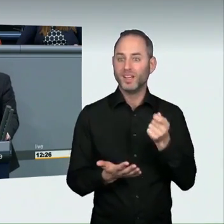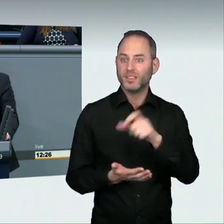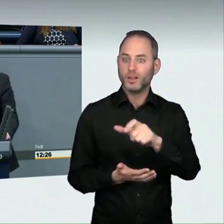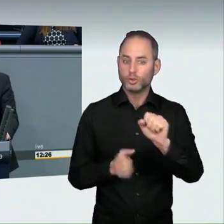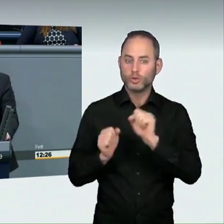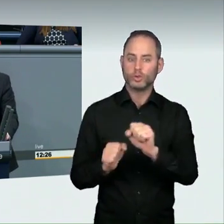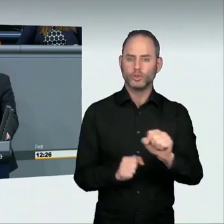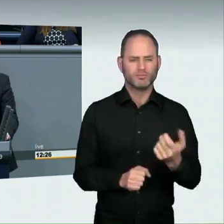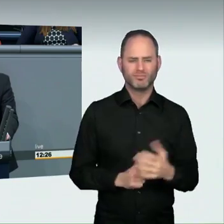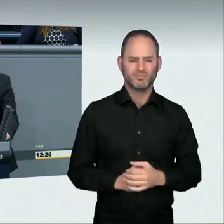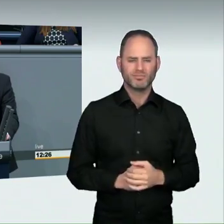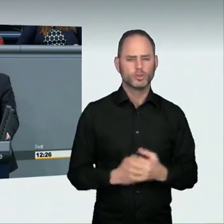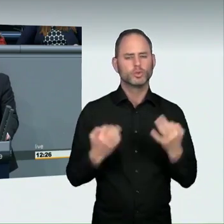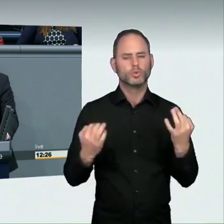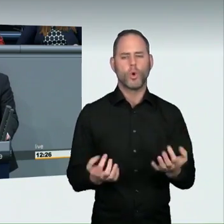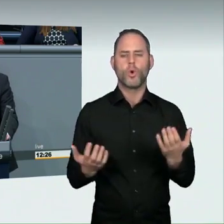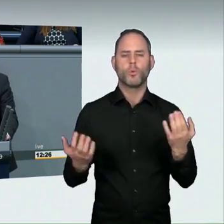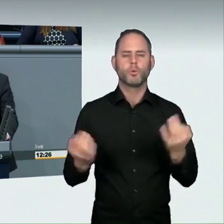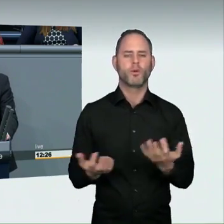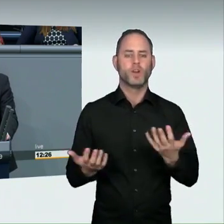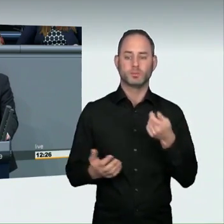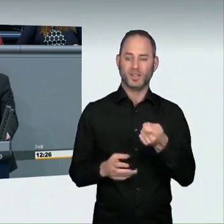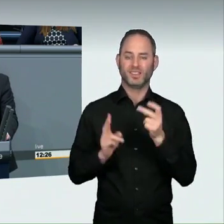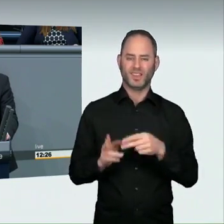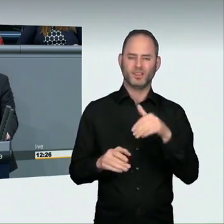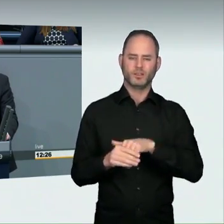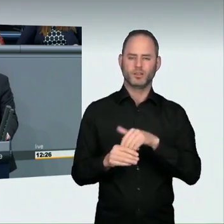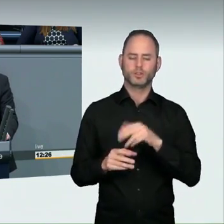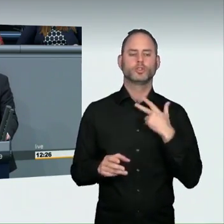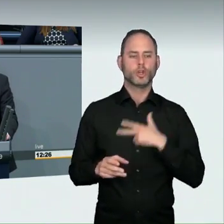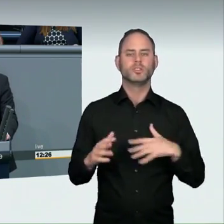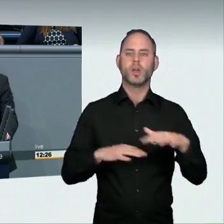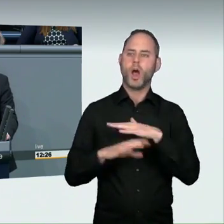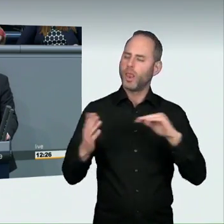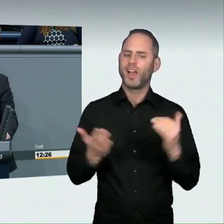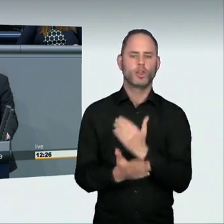Die Bilanz, Herr Luczak, die Sie hier so schön dargestellt haben, ist doch eine ganz andere. Die Bilanz ist doch eigentlich,